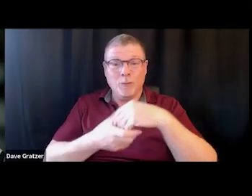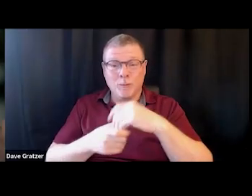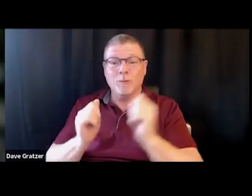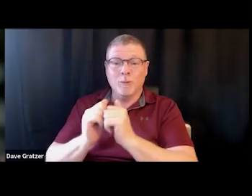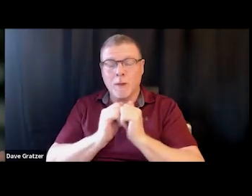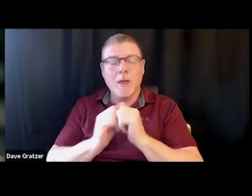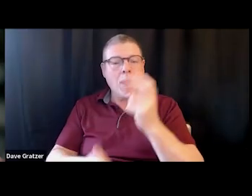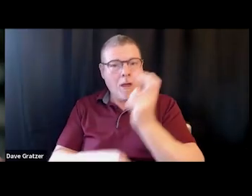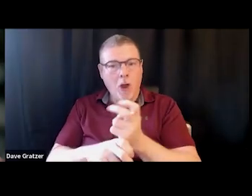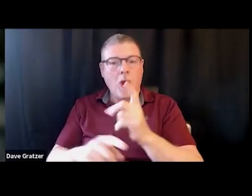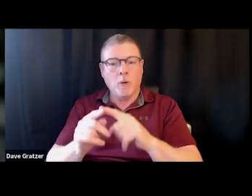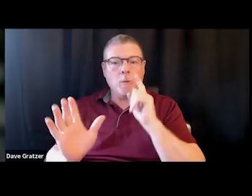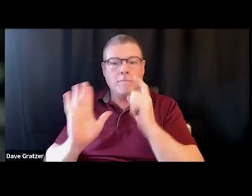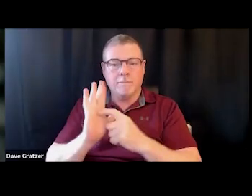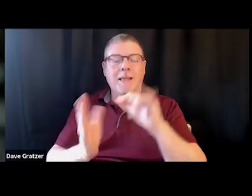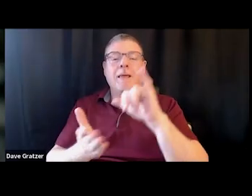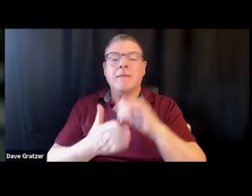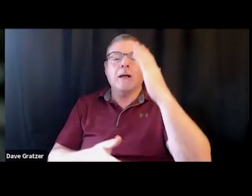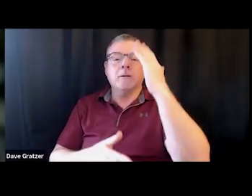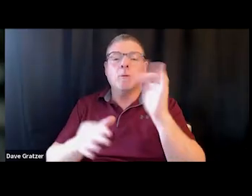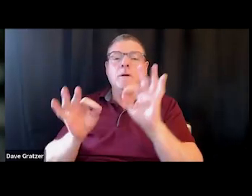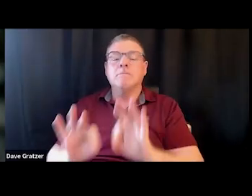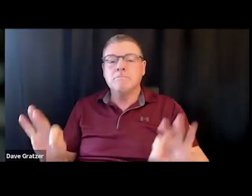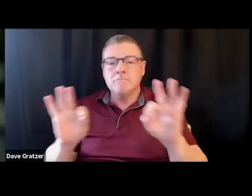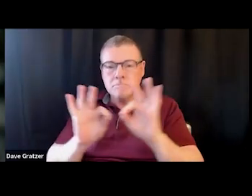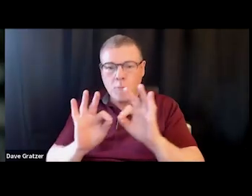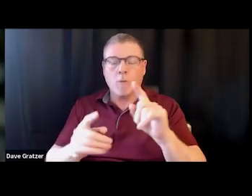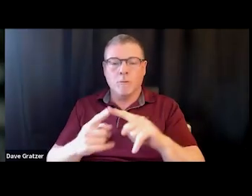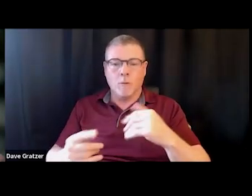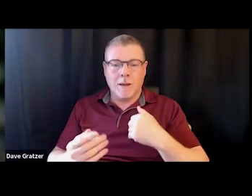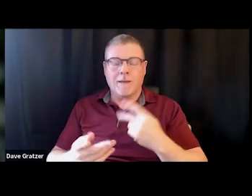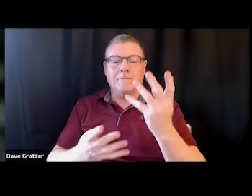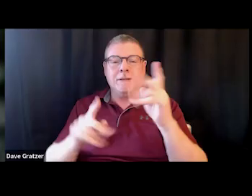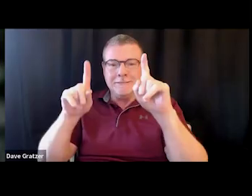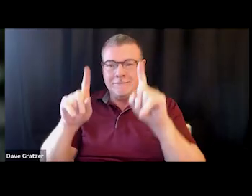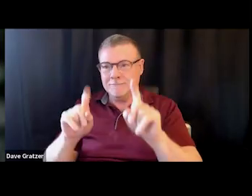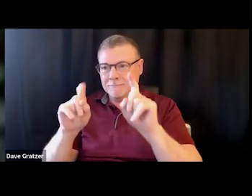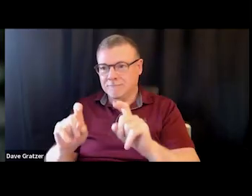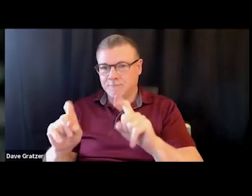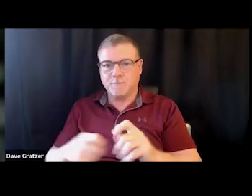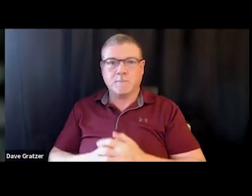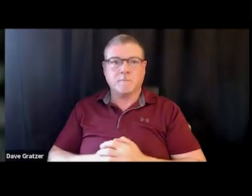pero es por eso que las prácticas de evaluación son críticas e importantes. Si trabajan con alguien en el proceso SOAR